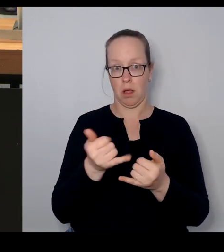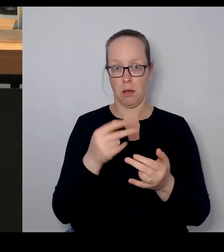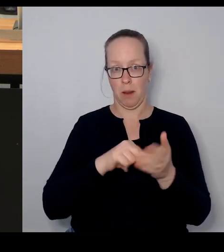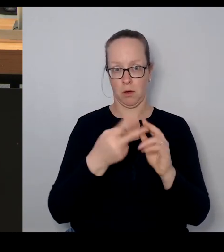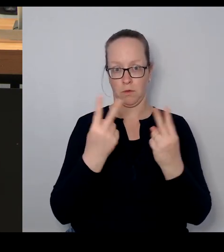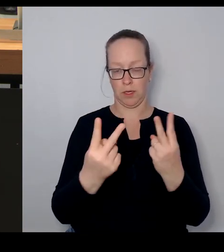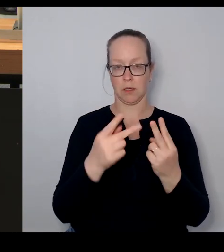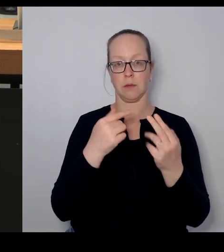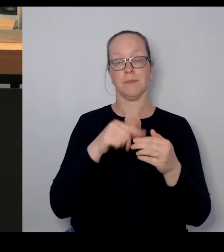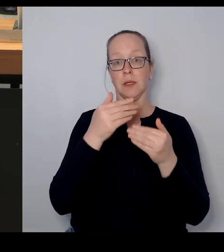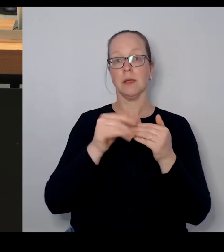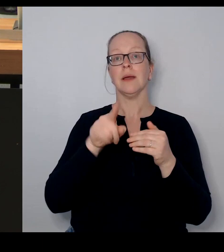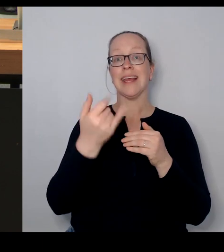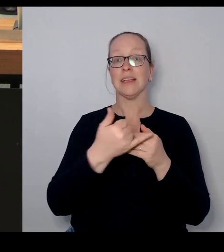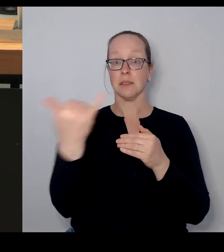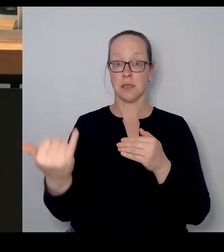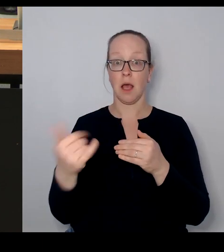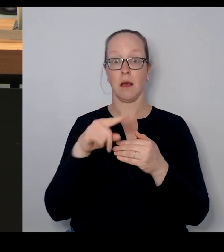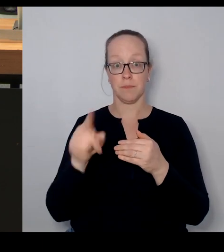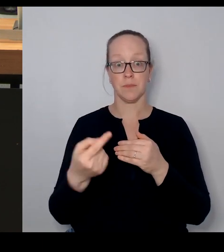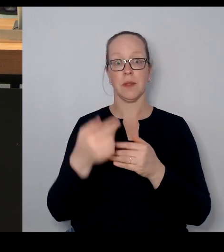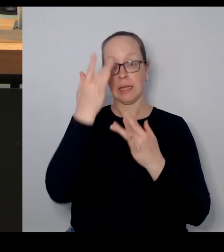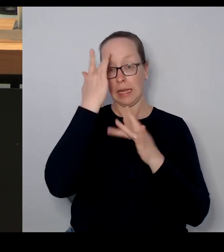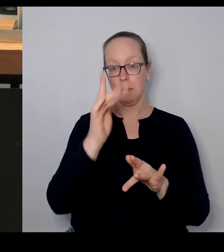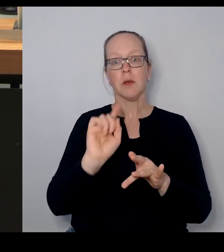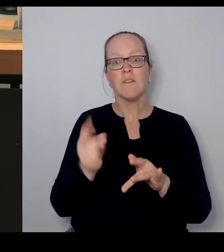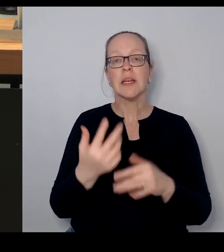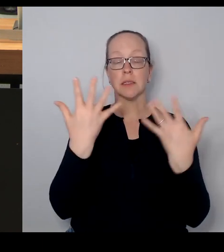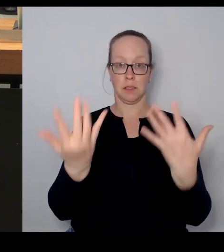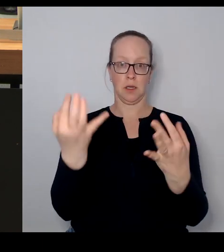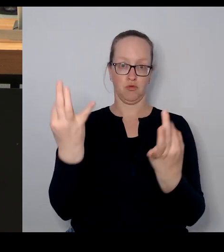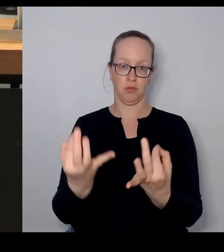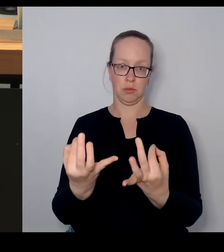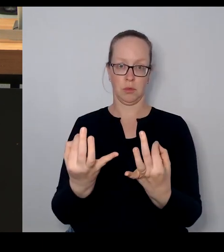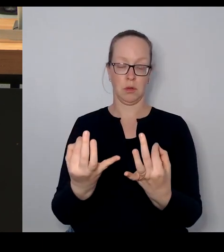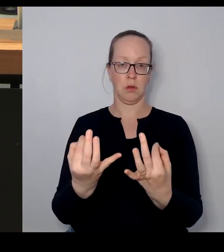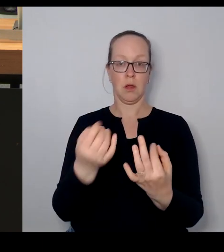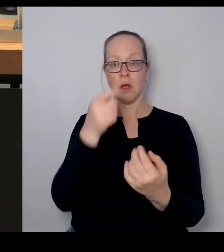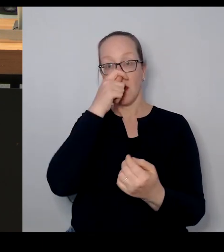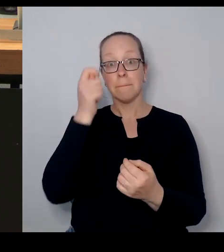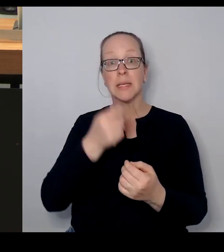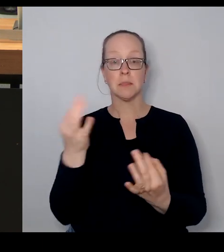ist kein Missbrauch, sondern das ist dringend erforderlich, um in einem